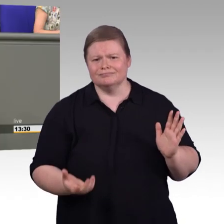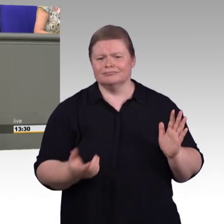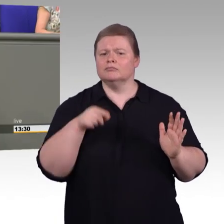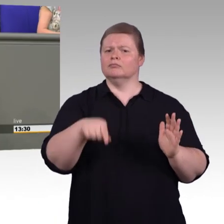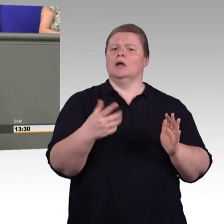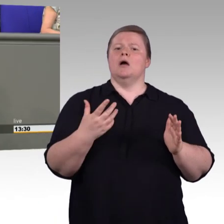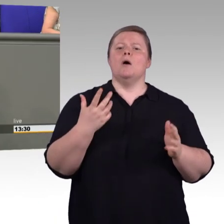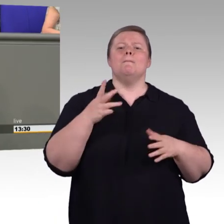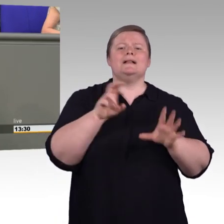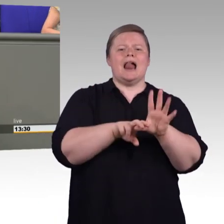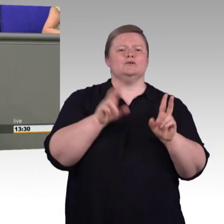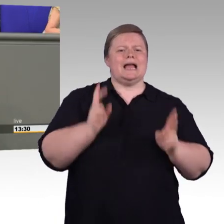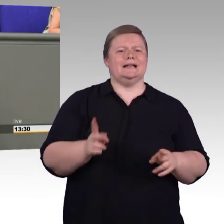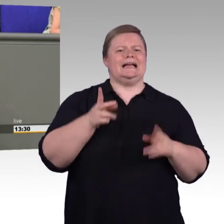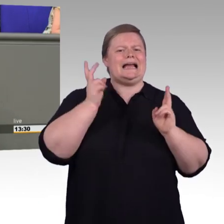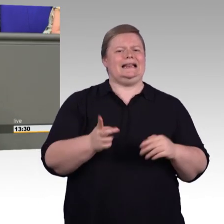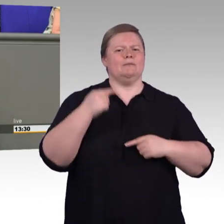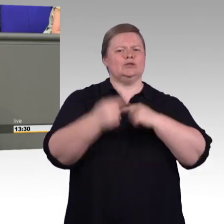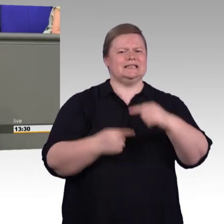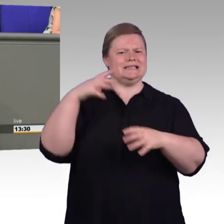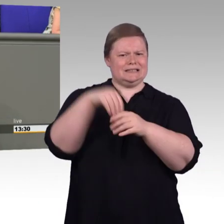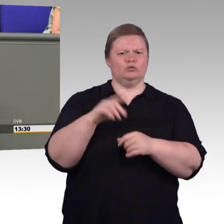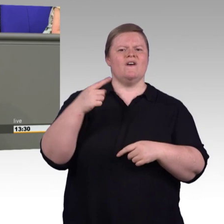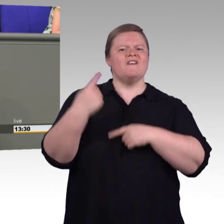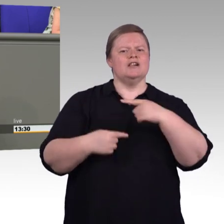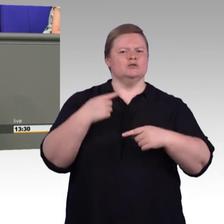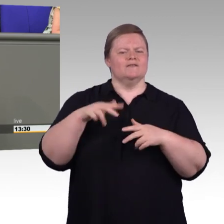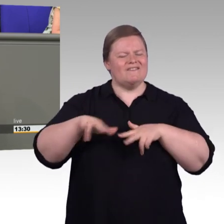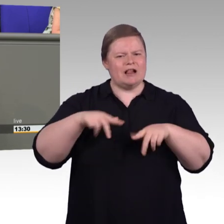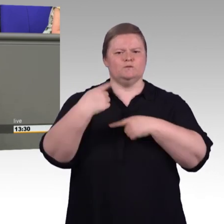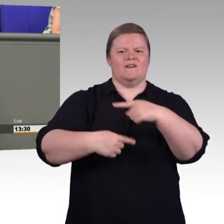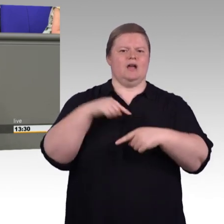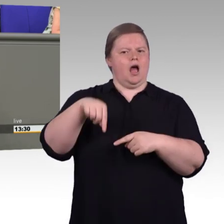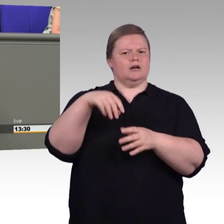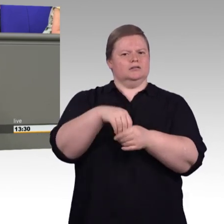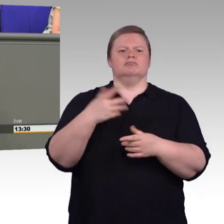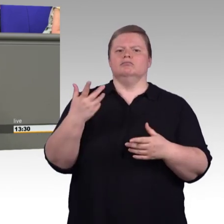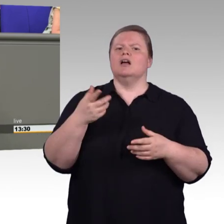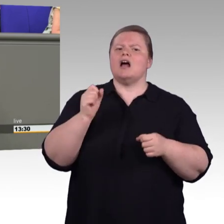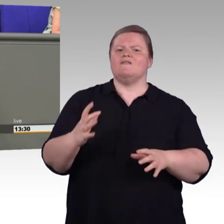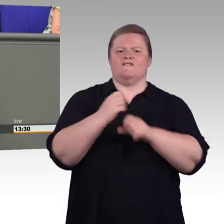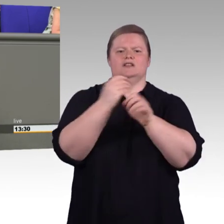aber dann muss doch ein Obersatz klar sein: Wenn man die Verfassung in Artikel 6 anfasst, dann darf kein Schaden entstehen.